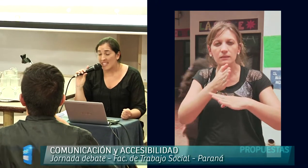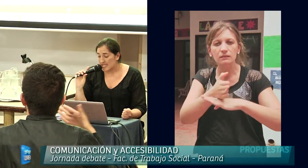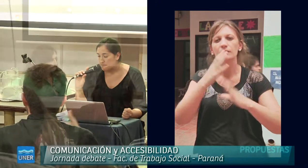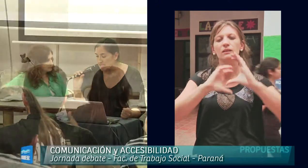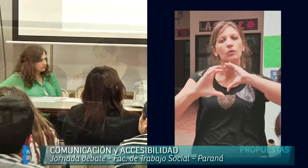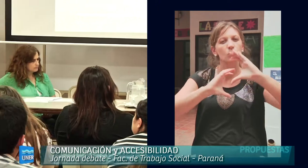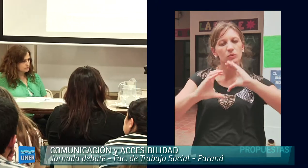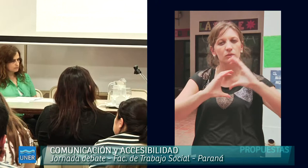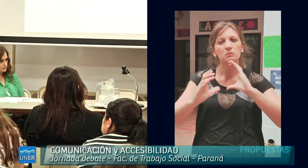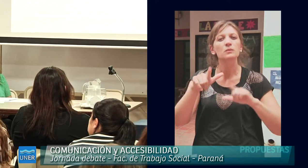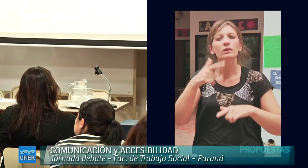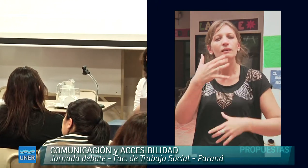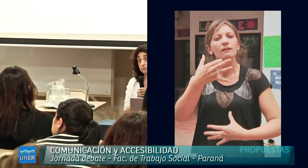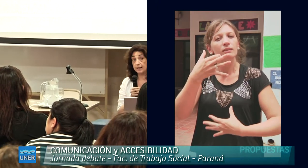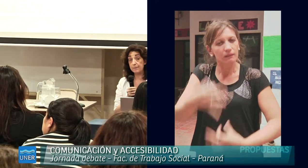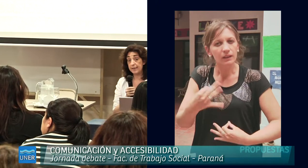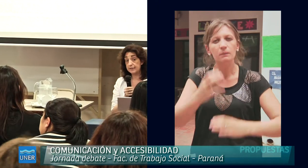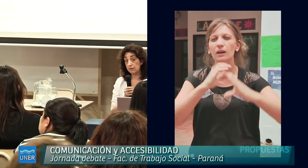y a la comunicación. Porque justamente para que la comunicación